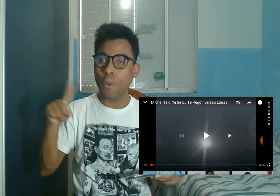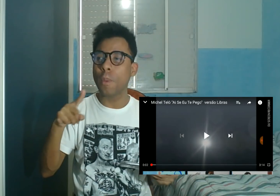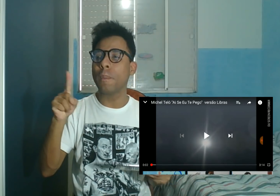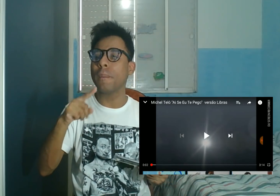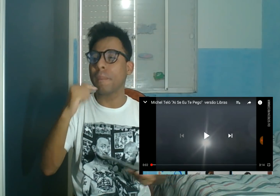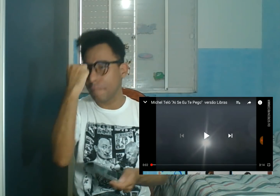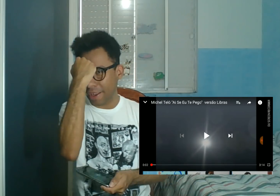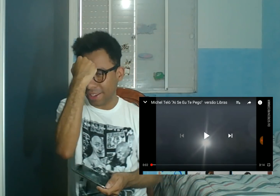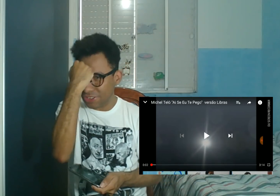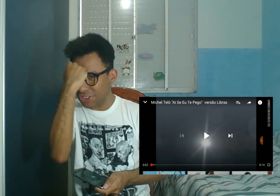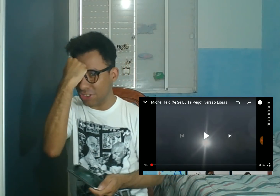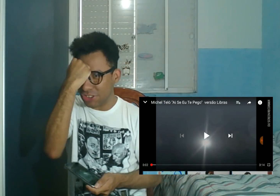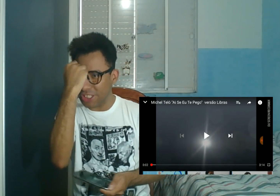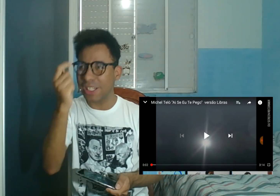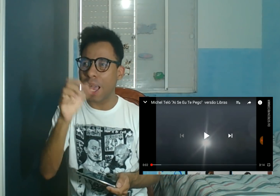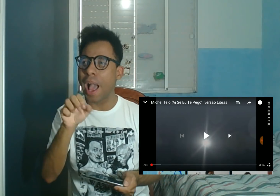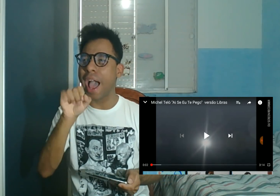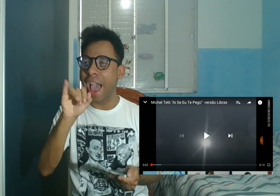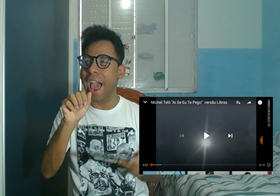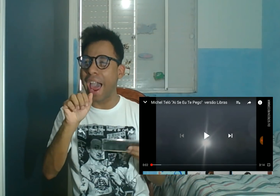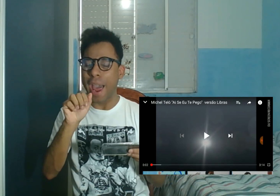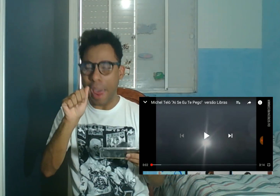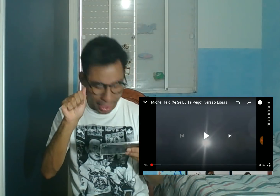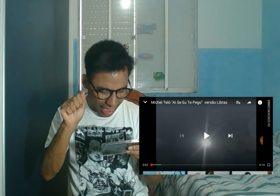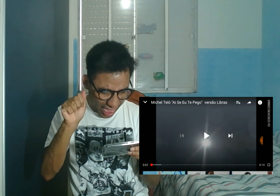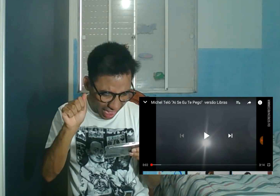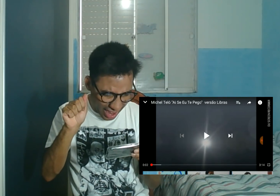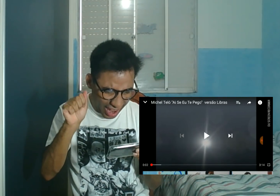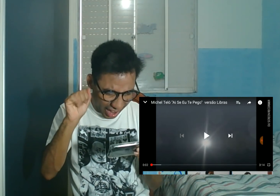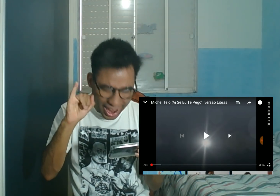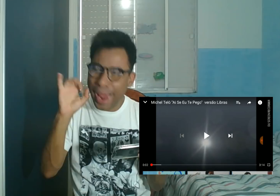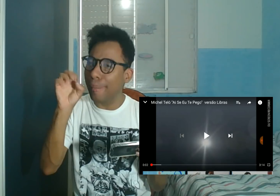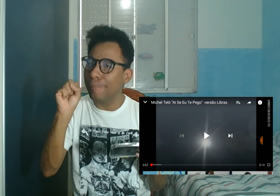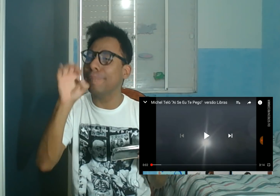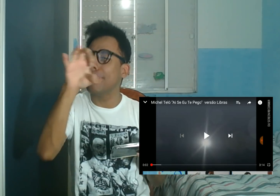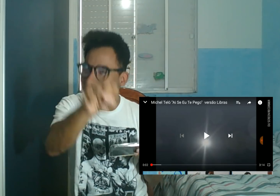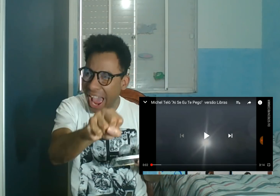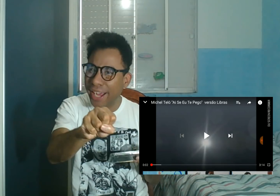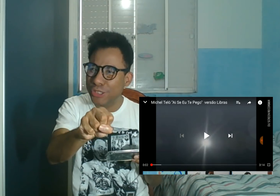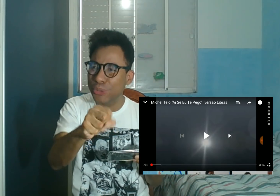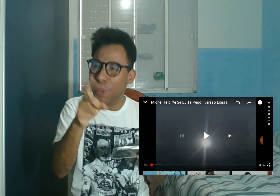esse é musica "ai se eu te pego"